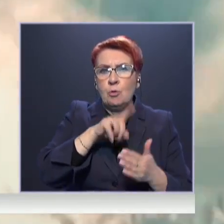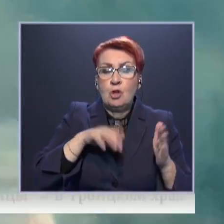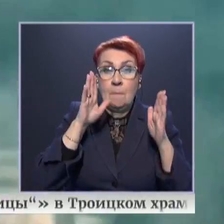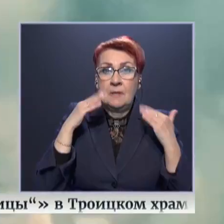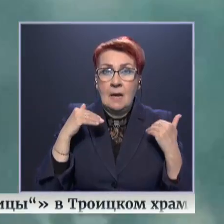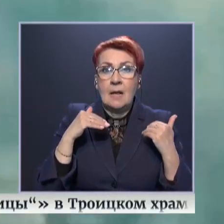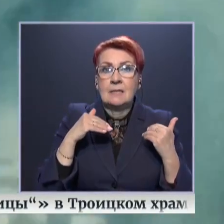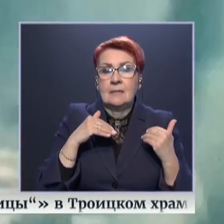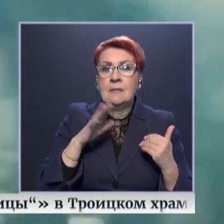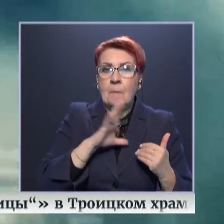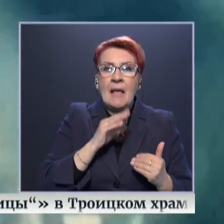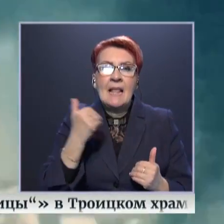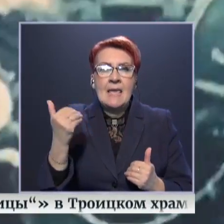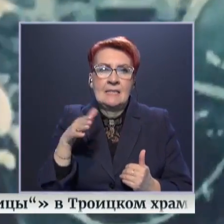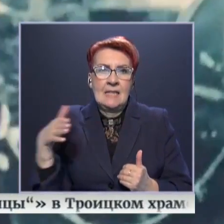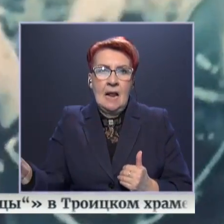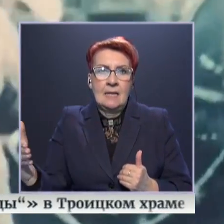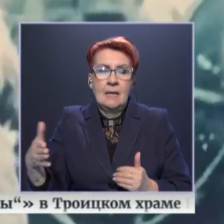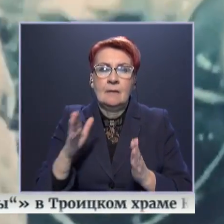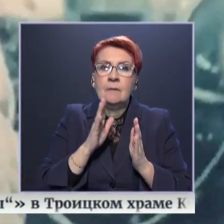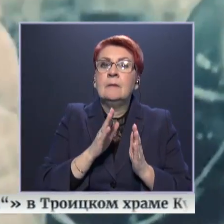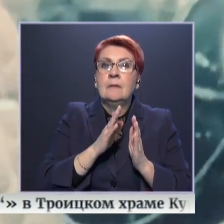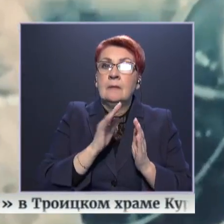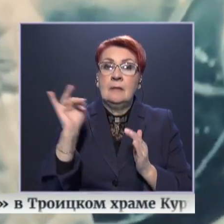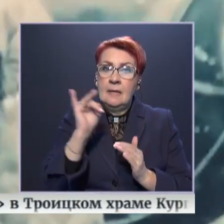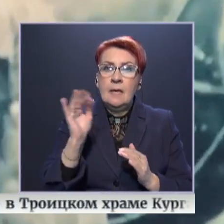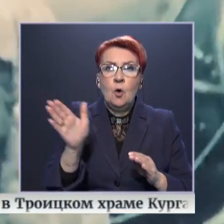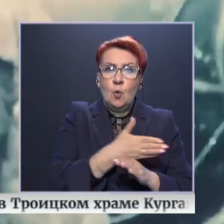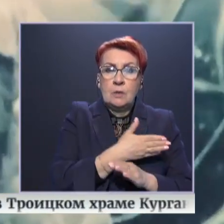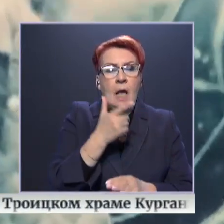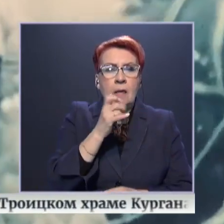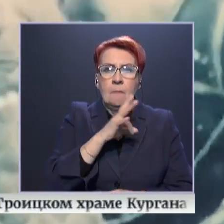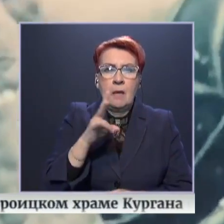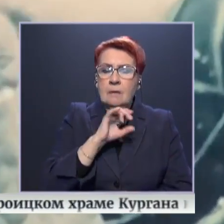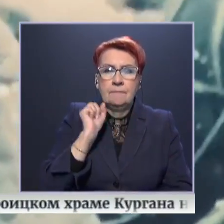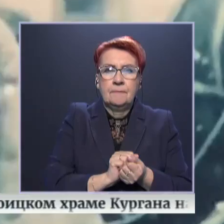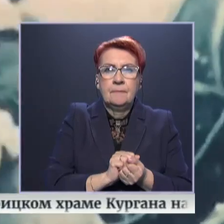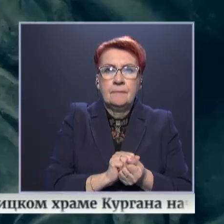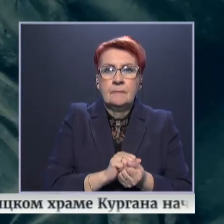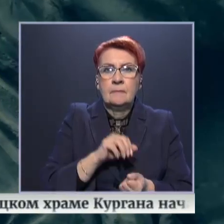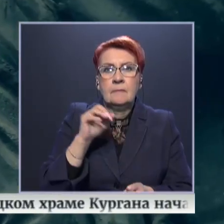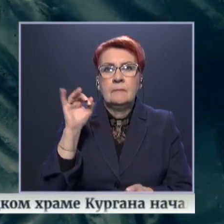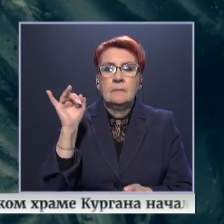на их сторону призвать войско отойти от Москвы Однако гермоген остался тверд и пожертвовал собой